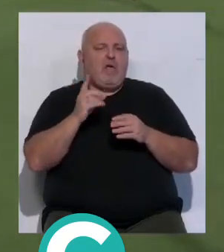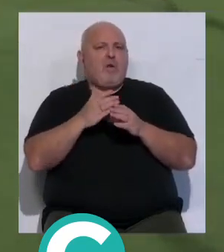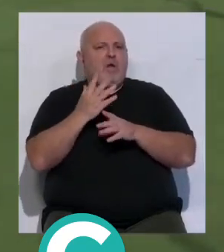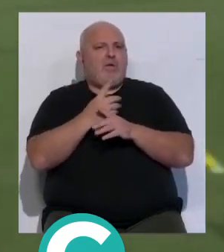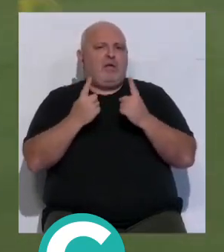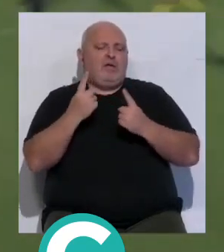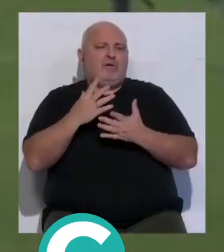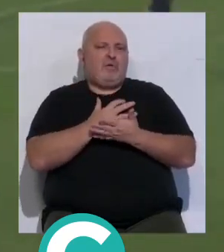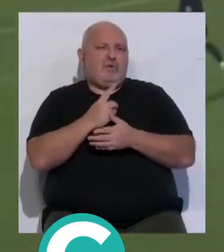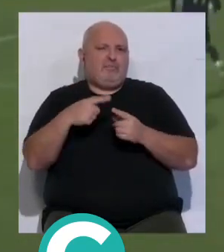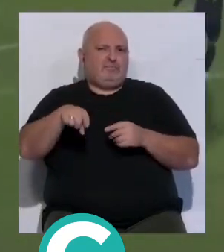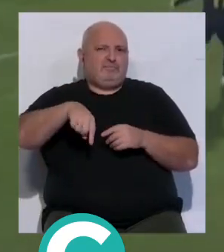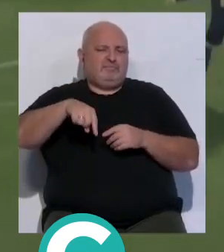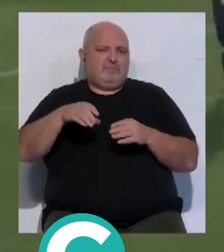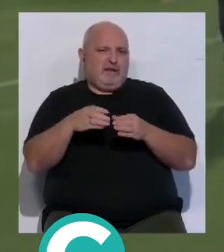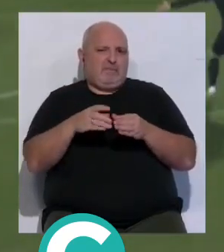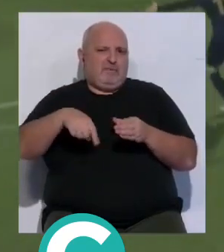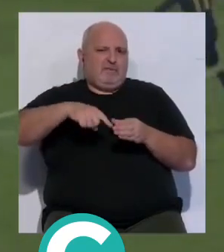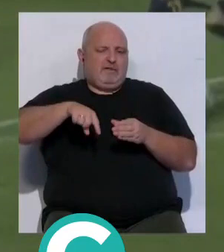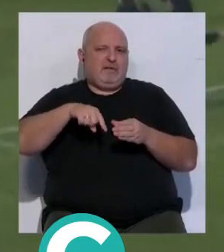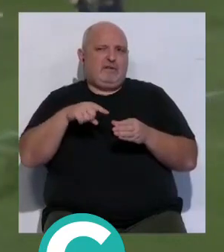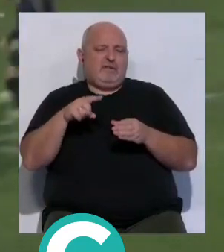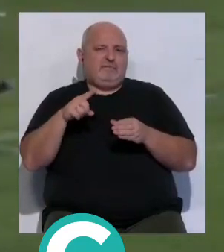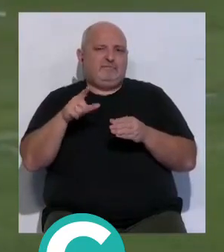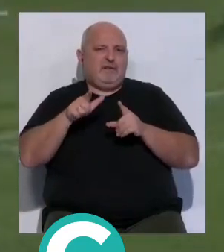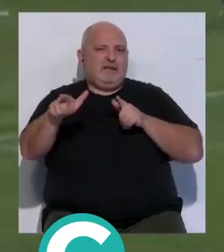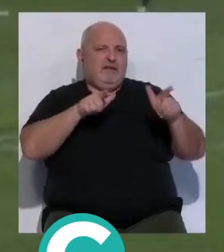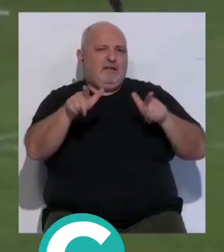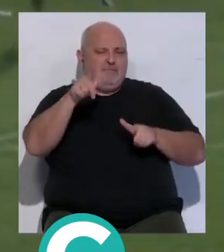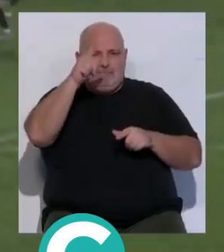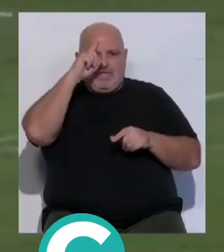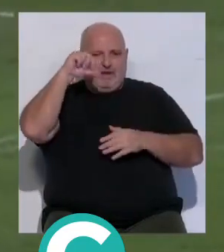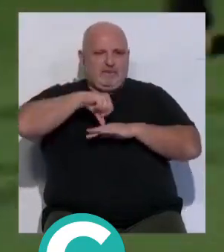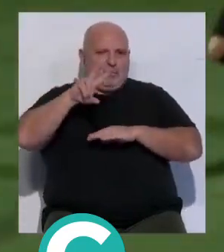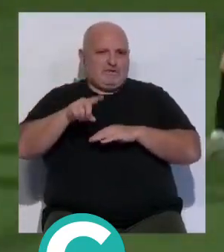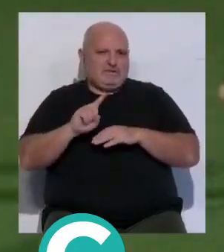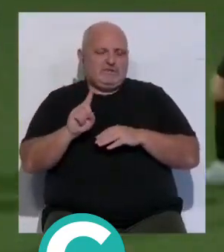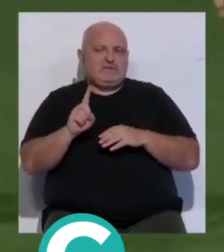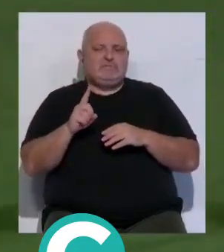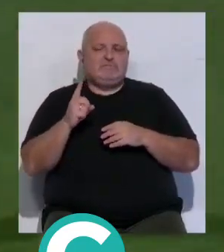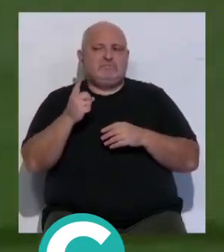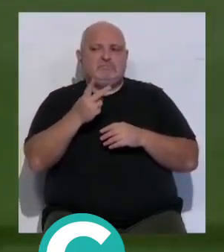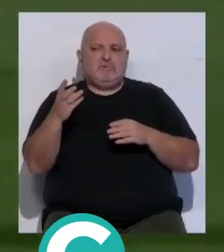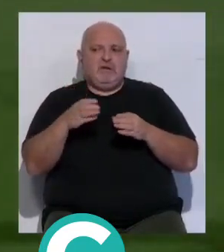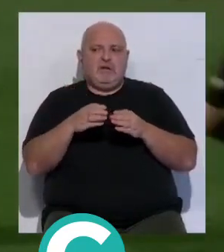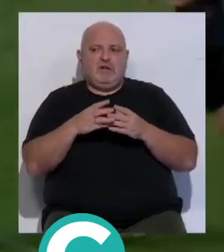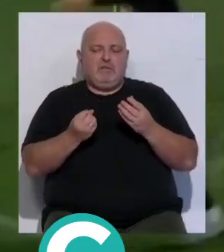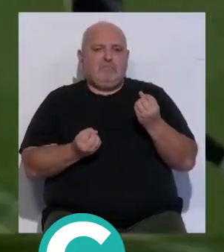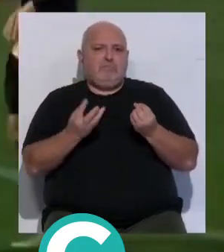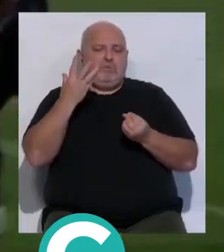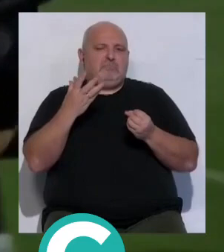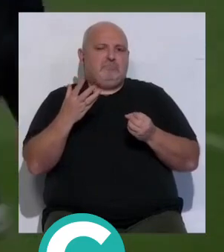bueno todo jugador que está en la periferia de Madrid se pueden hacer varios equipos con gente de